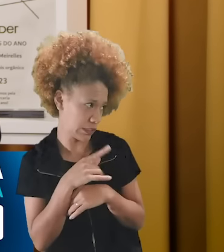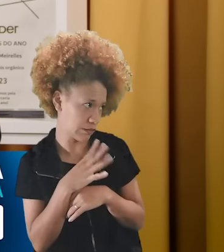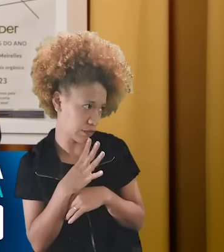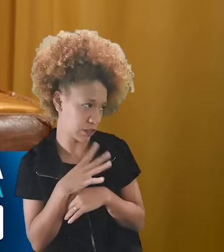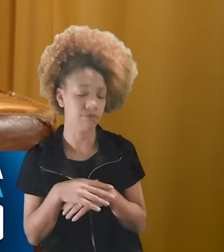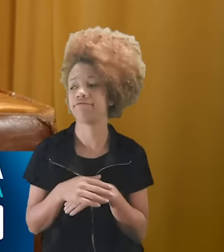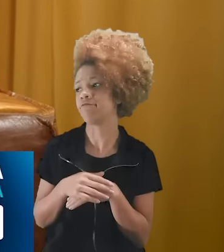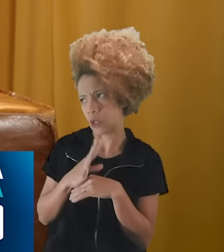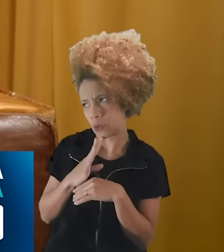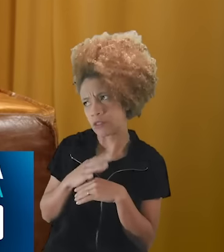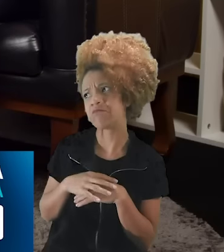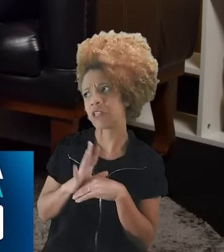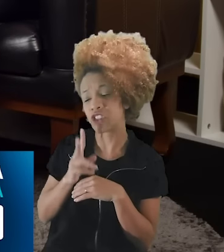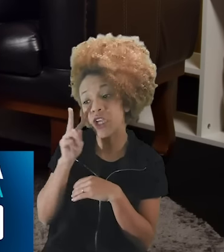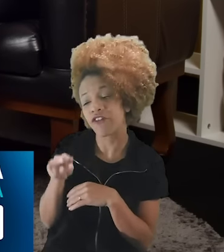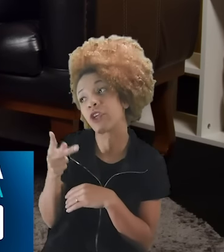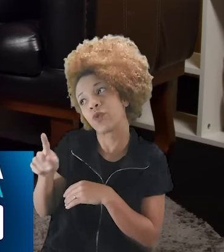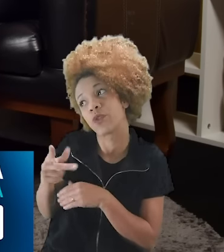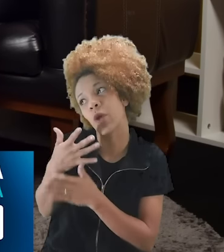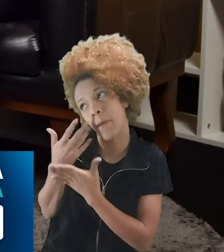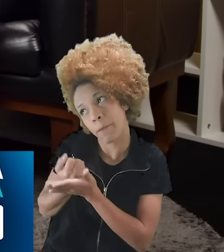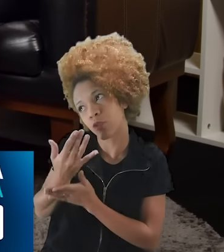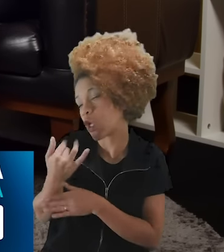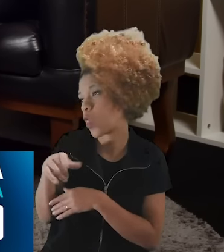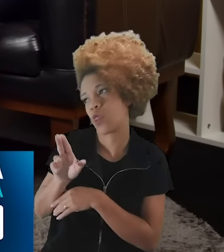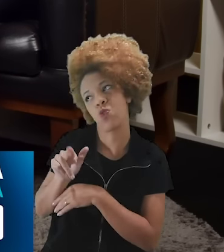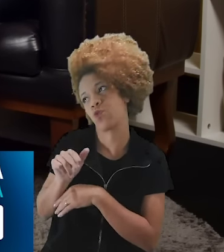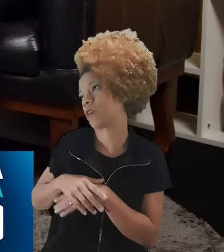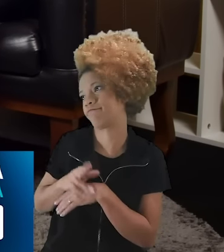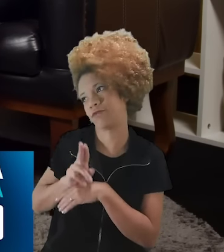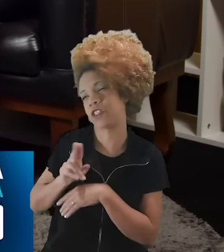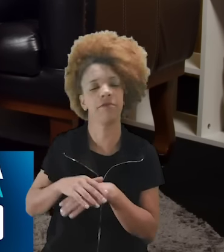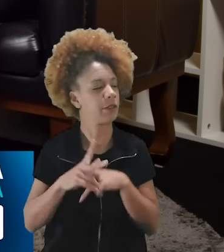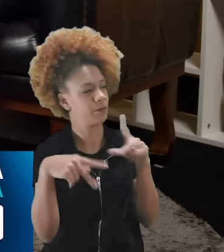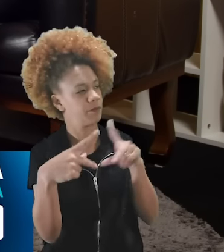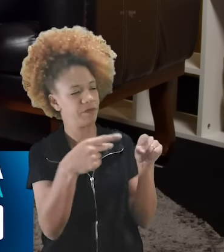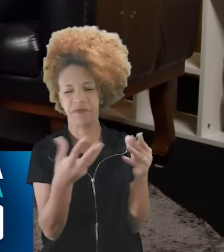insider Com certeza já usou já vi no seu programa Então vai ganhar aa aqui só PR ganhar tá aqui ó ah